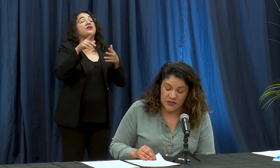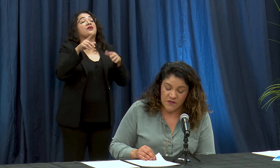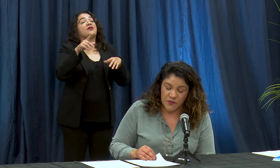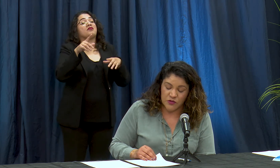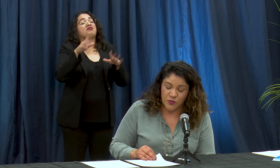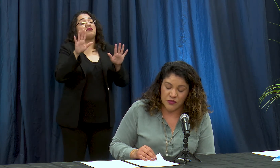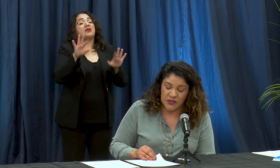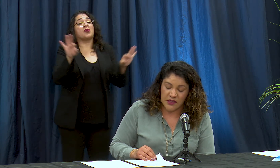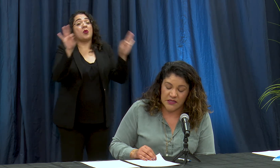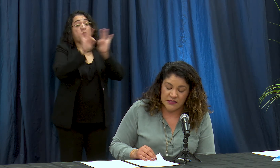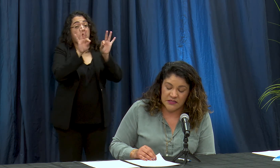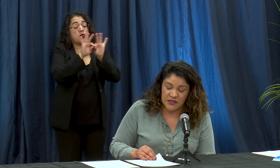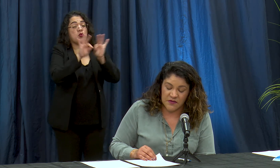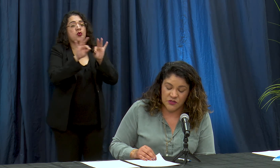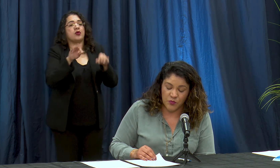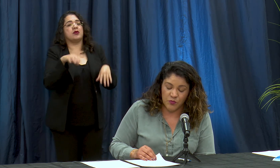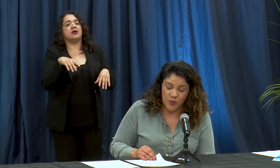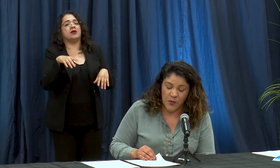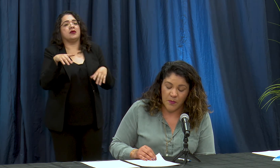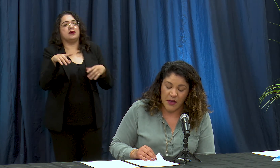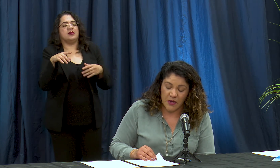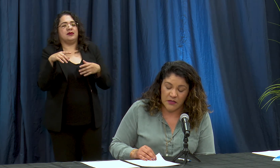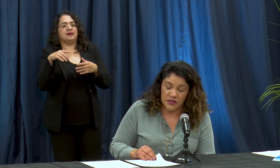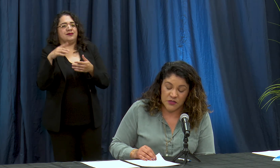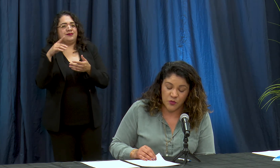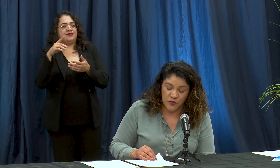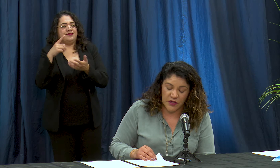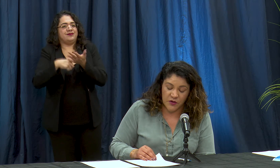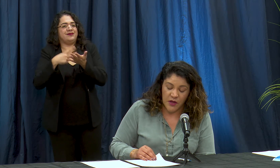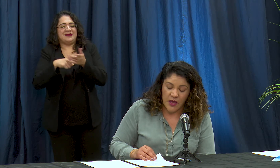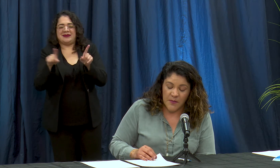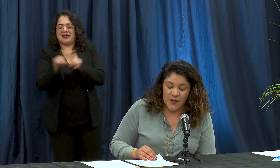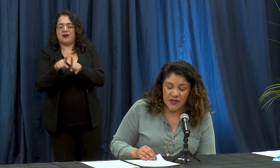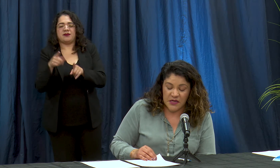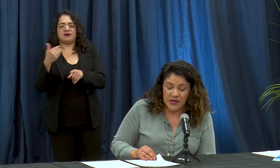sabemos o importante que es de servicio para servicio público para mantener